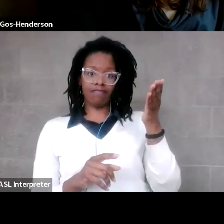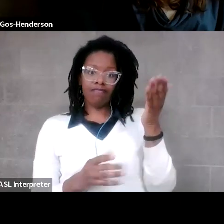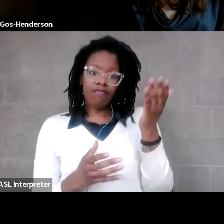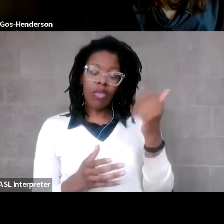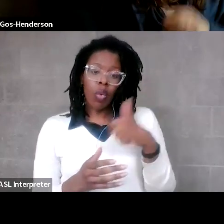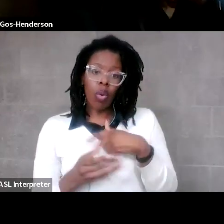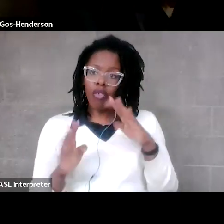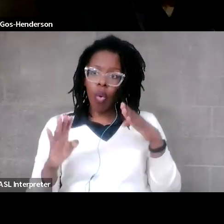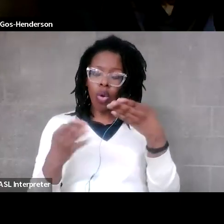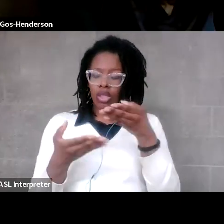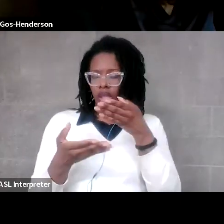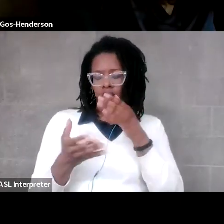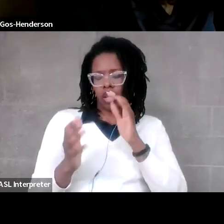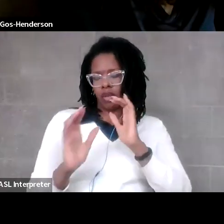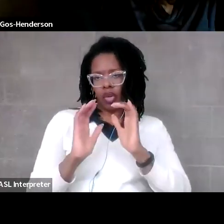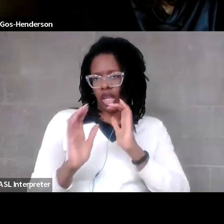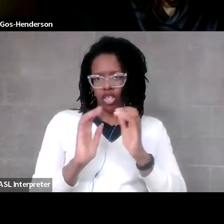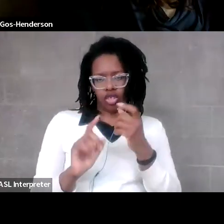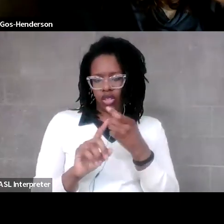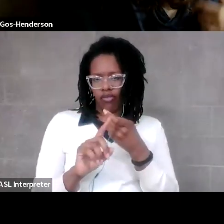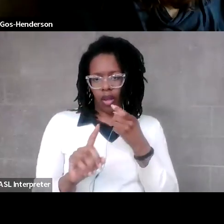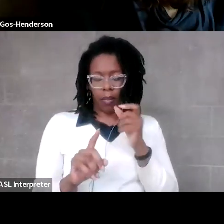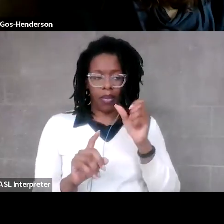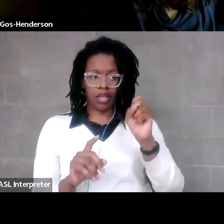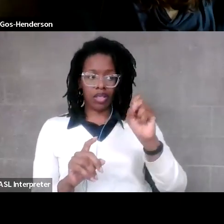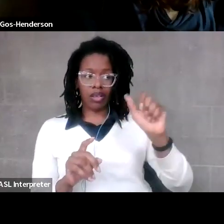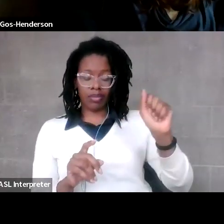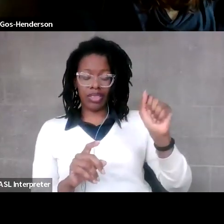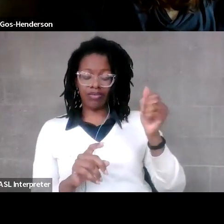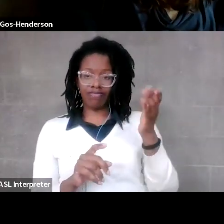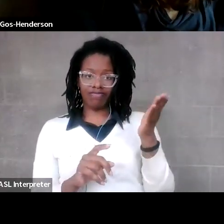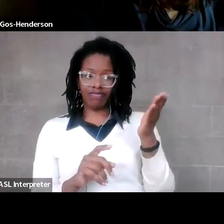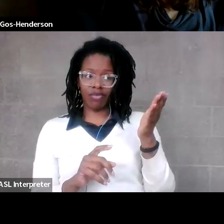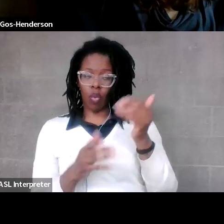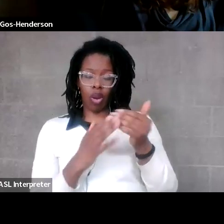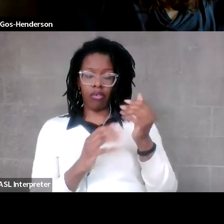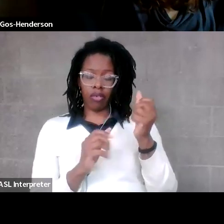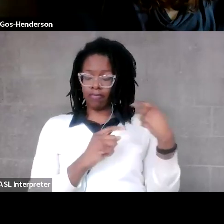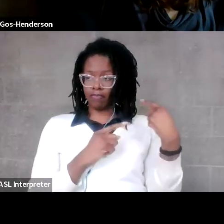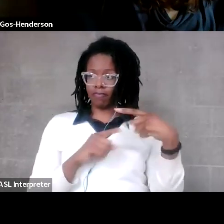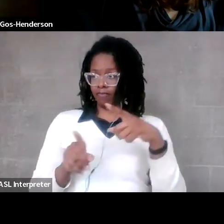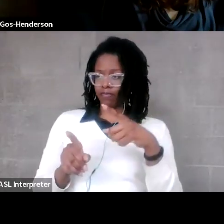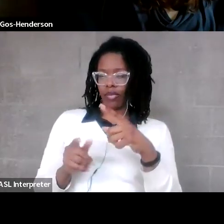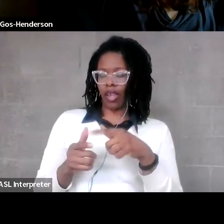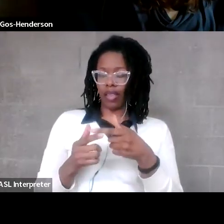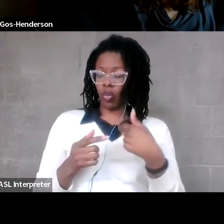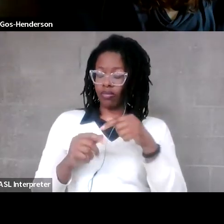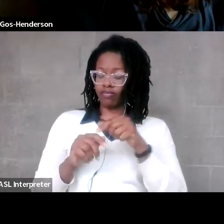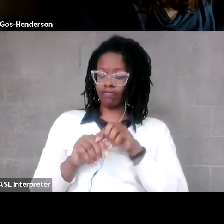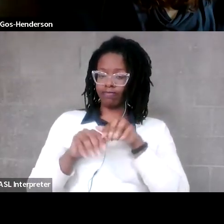en las comunicaciones que provienen de la Administración del Seguro Social. Y nosotros también pasaremos esa información aquí